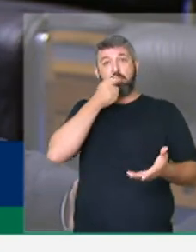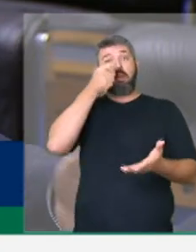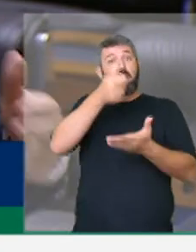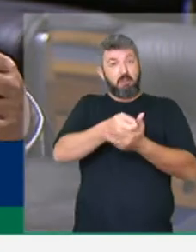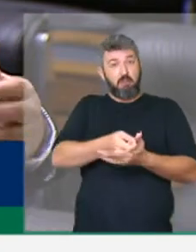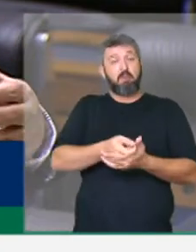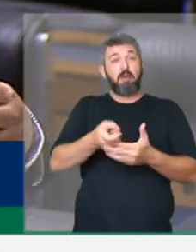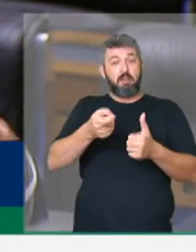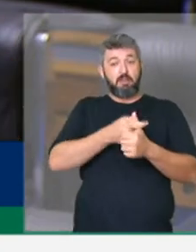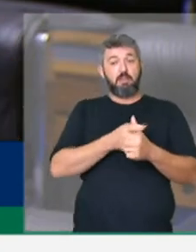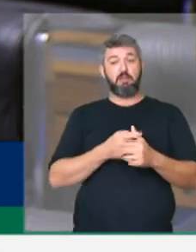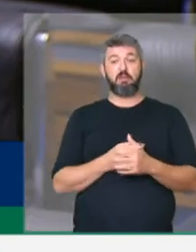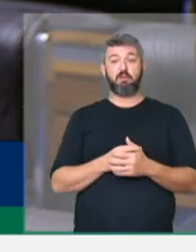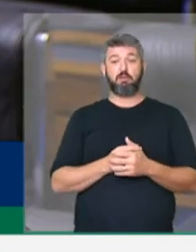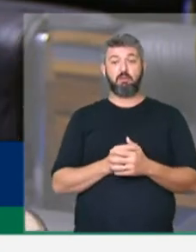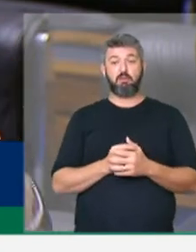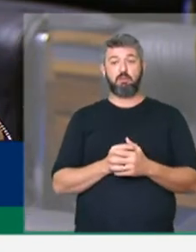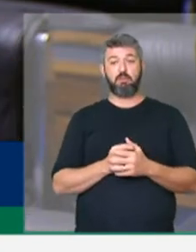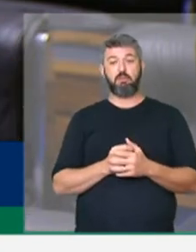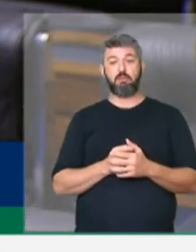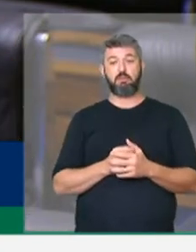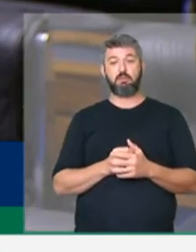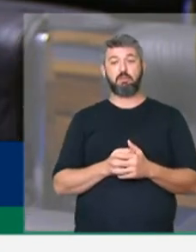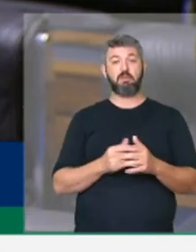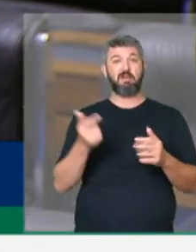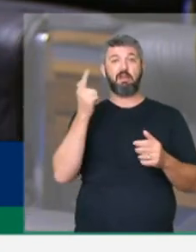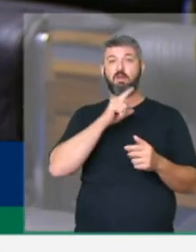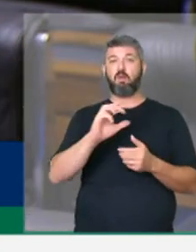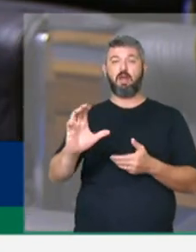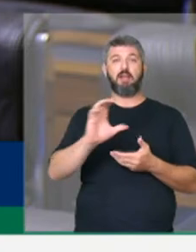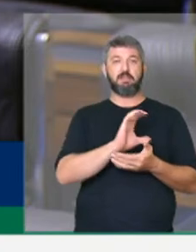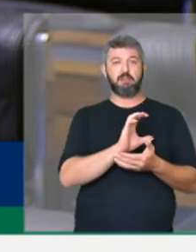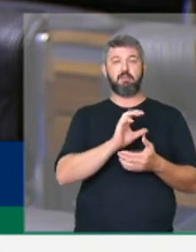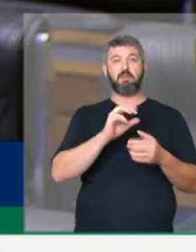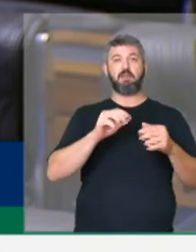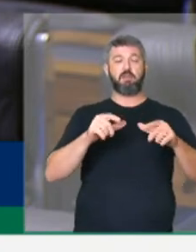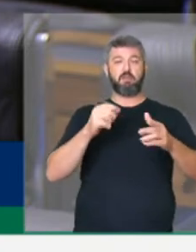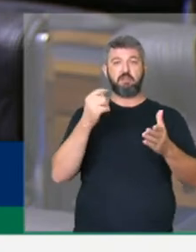INADIMPLENTES PORQUE NÃO RECEBEU O CERTIFICADO. A INADIMPLÊNCIA DO PONTO DE VISTA DESSA ANÁLISE AÍ NÃO